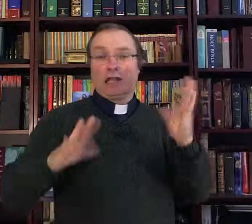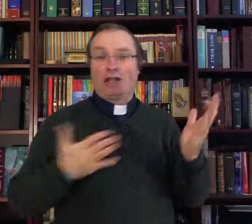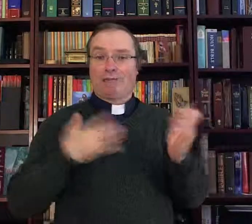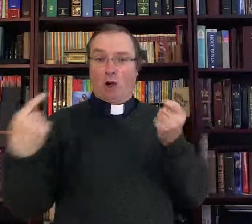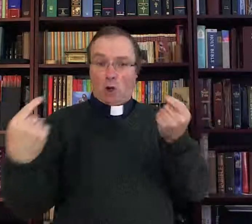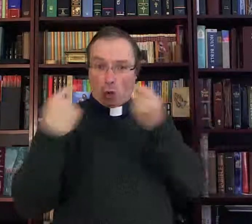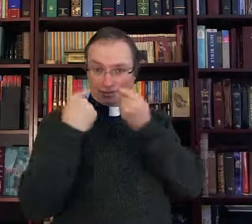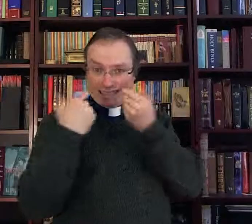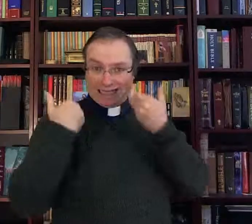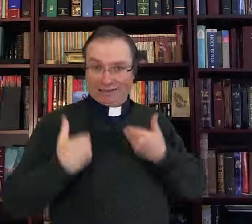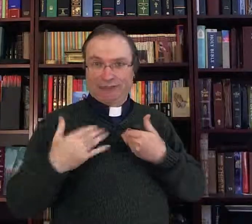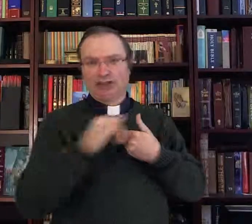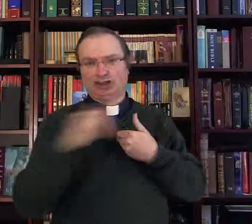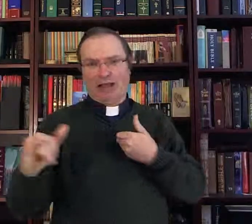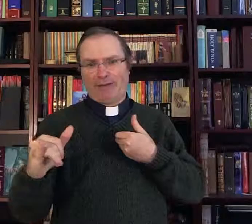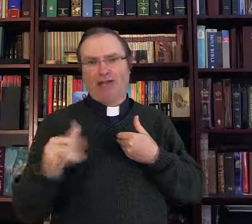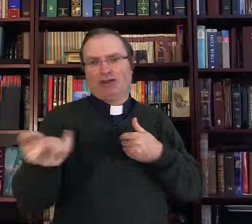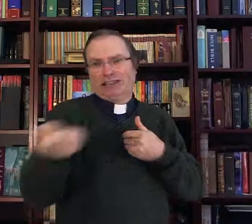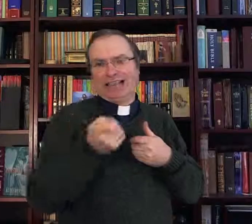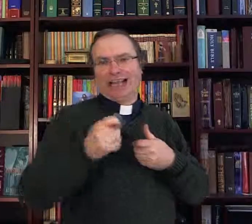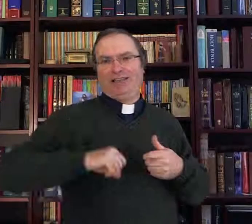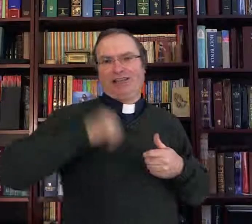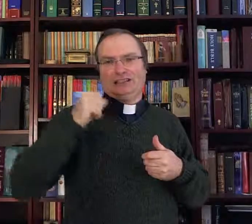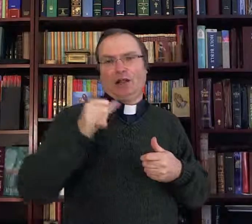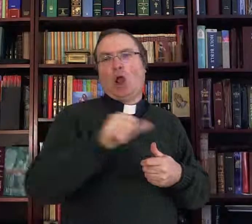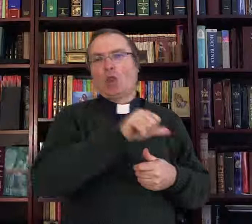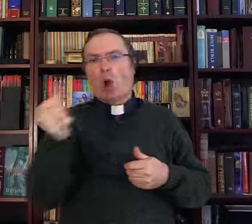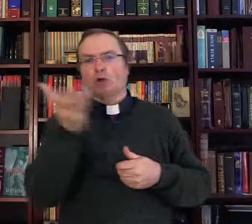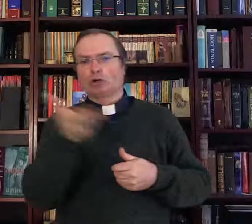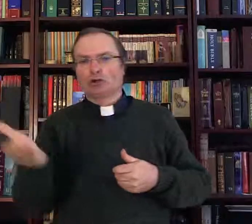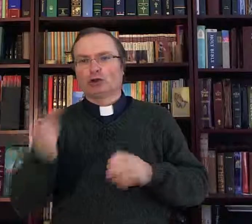En ce qui me concerne, jamais je ne tirerai fierté d’autre chose